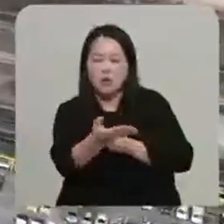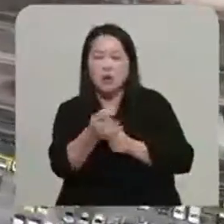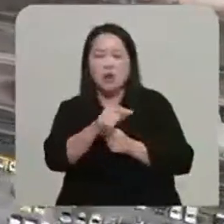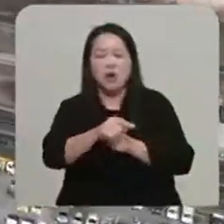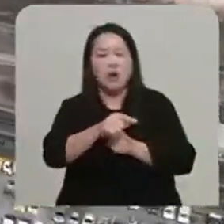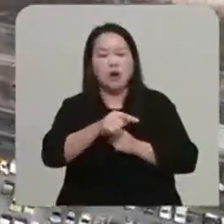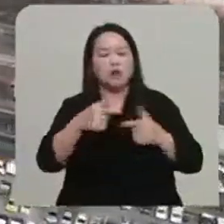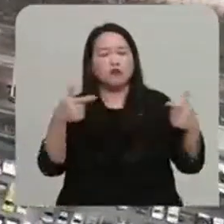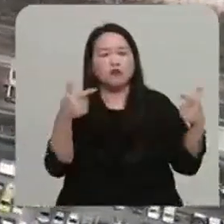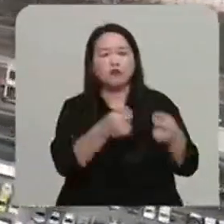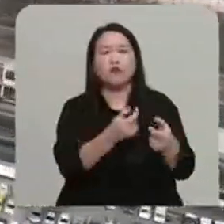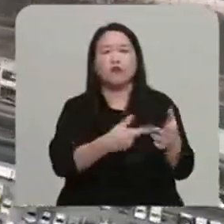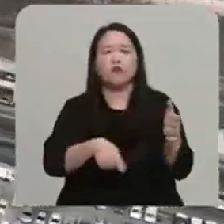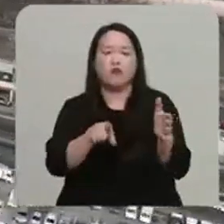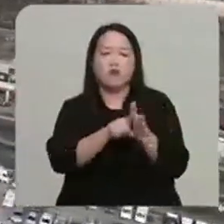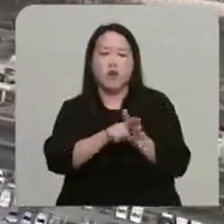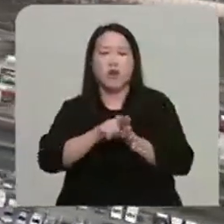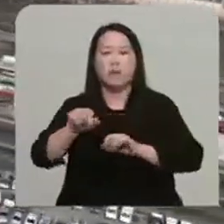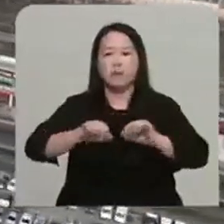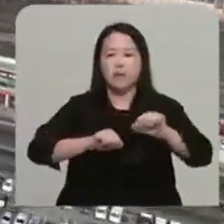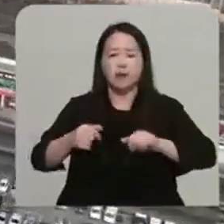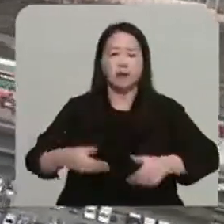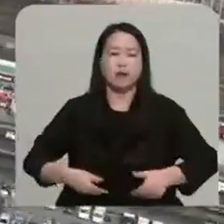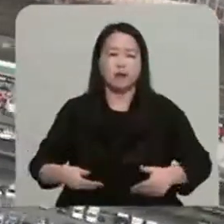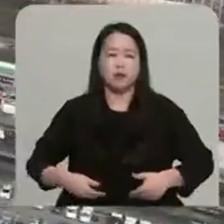kbs 뉴스 한주연입니다.